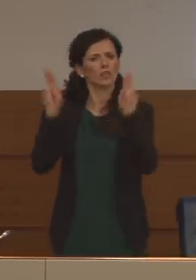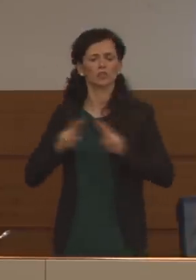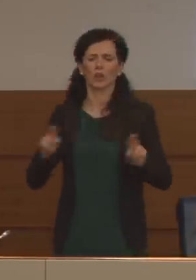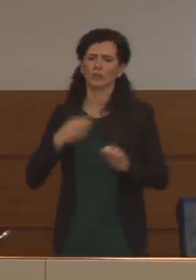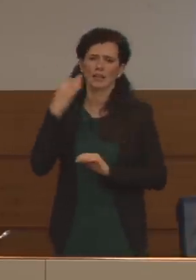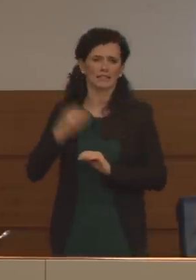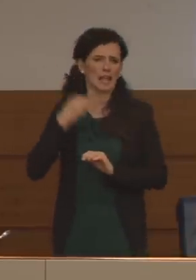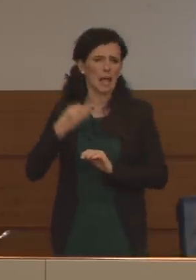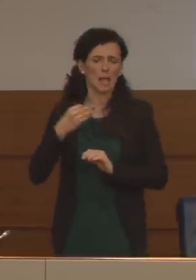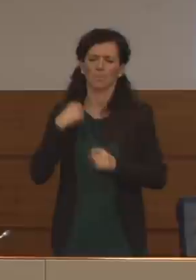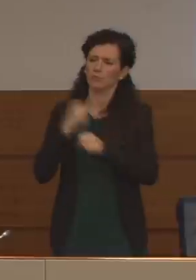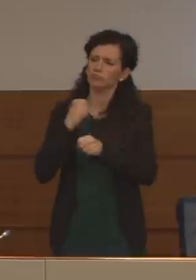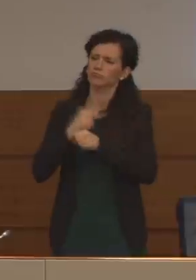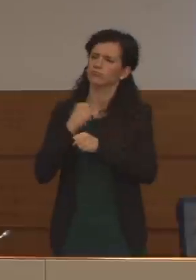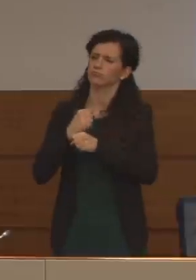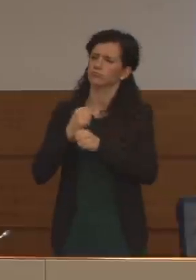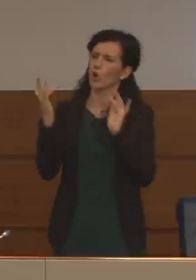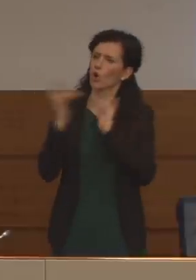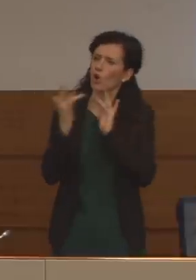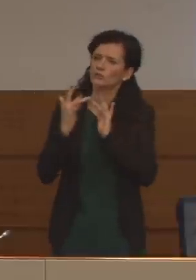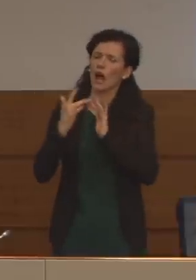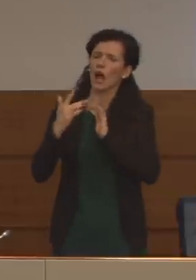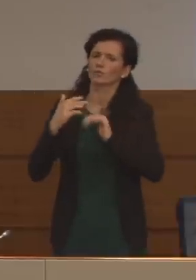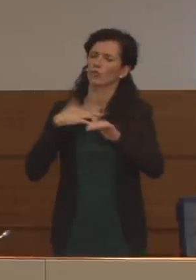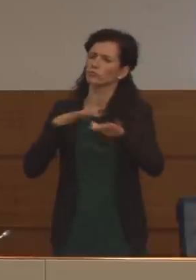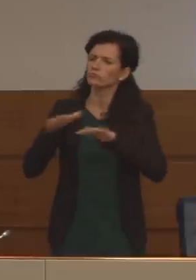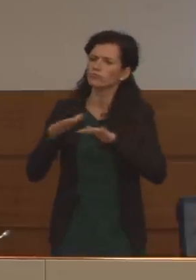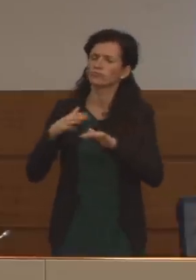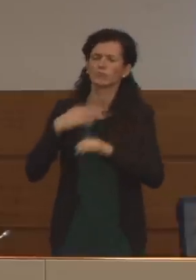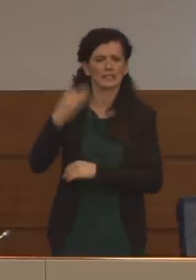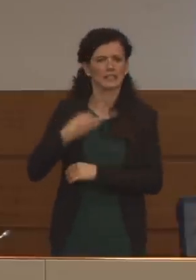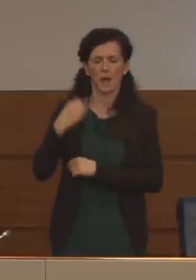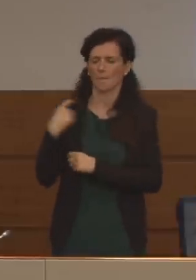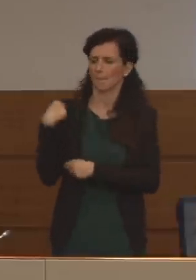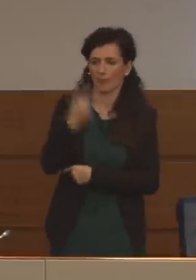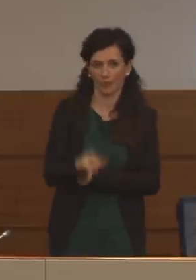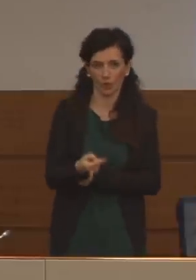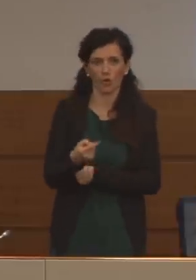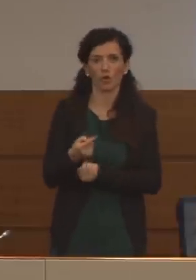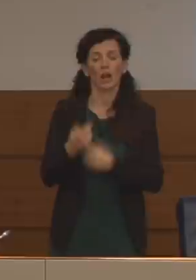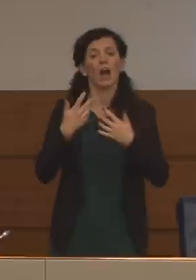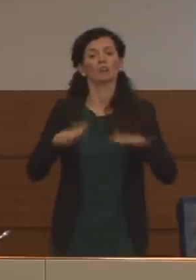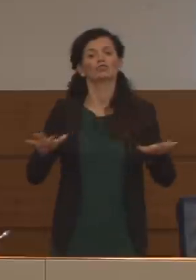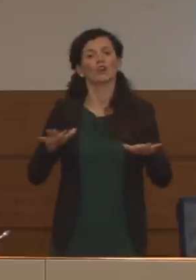in continuo contatto con loro e come ho detto nel primo intervento